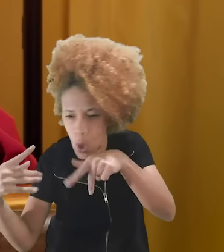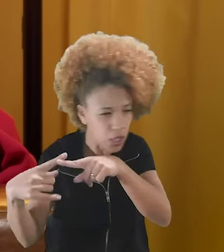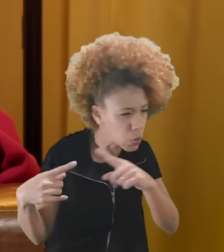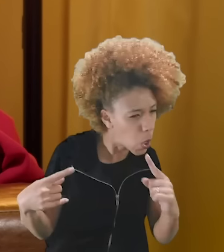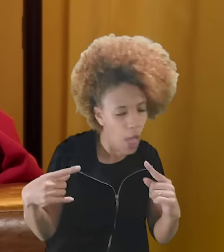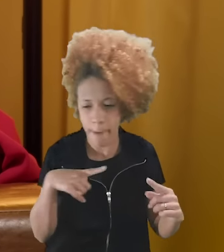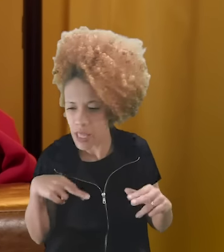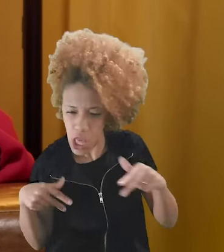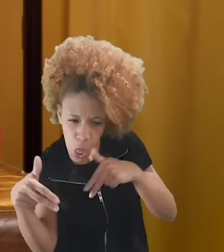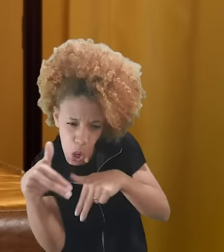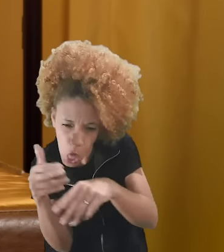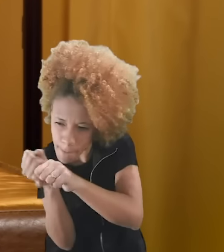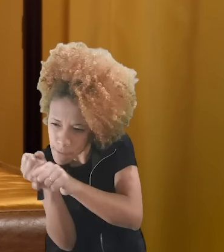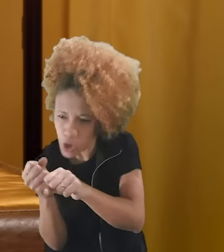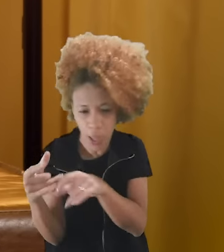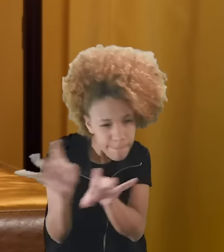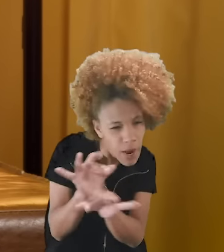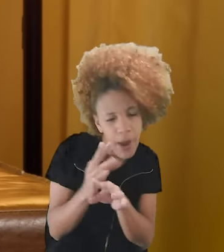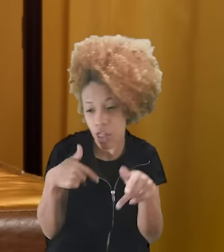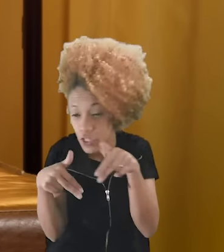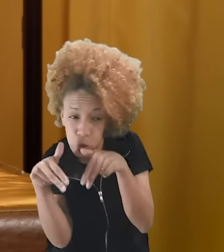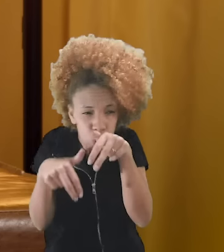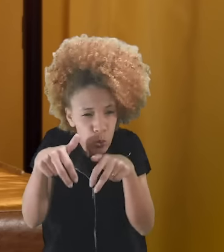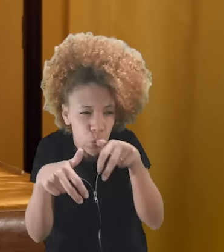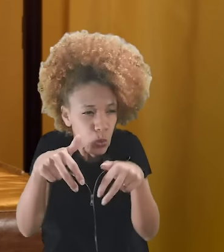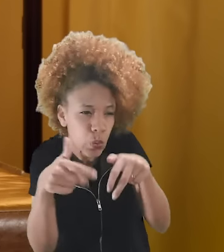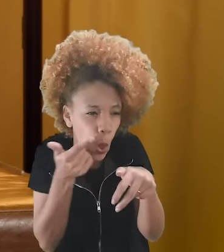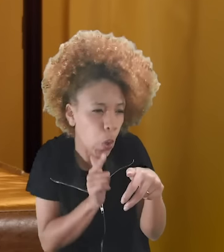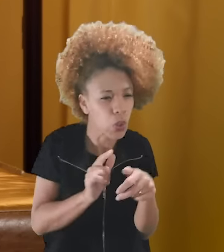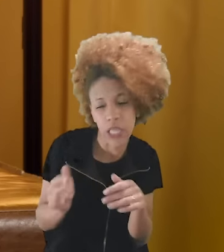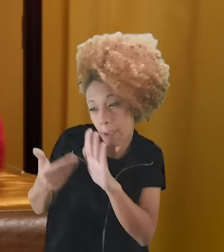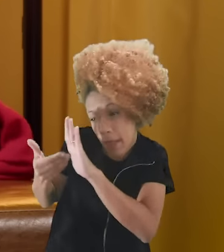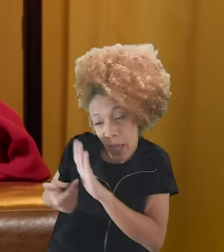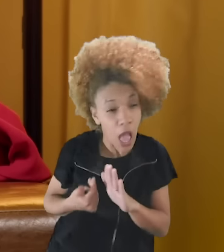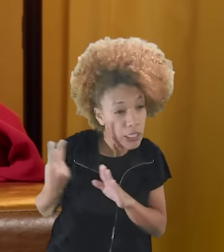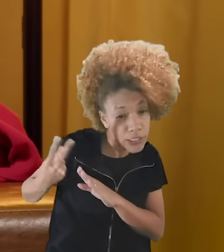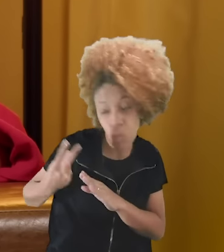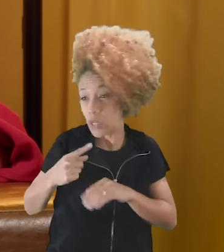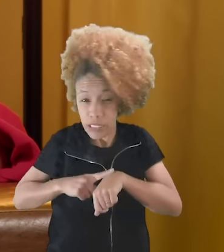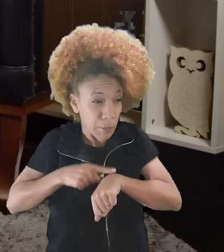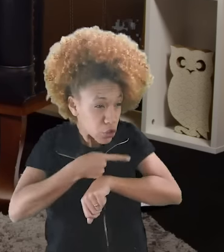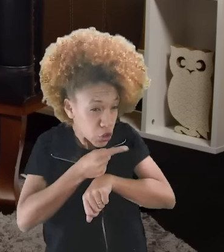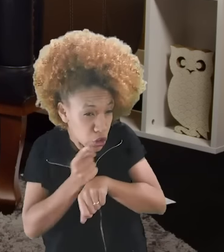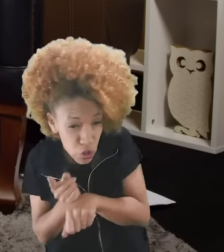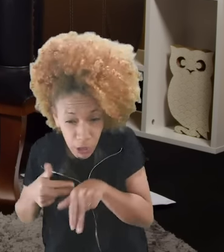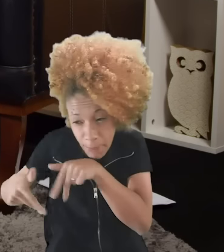quatro jogadores tá entrando no Spike site ali no ponto A tá preparado vai lançando a Ultimate consegue a primeira eliminação a segunda vem chegando o tempo tá passando precisa plantar